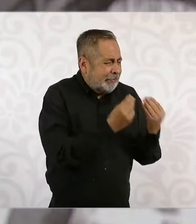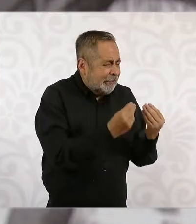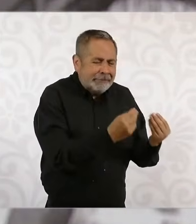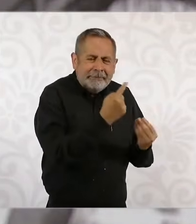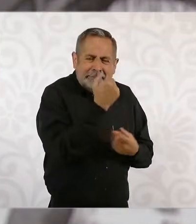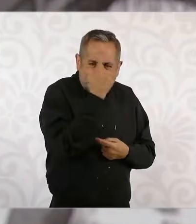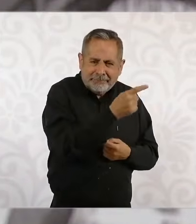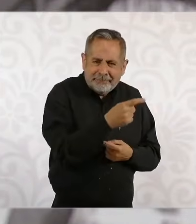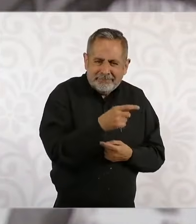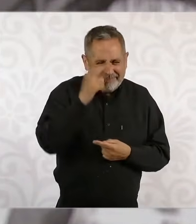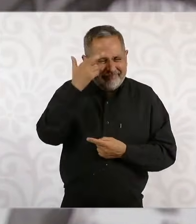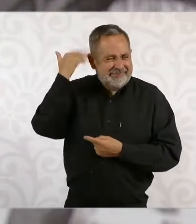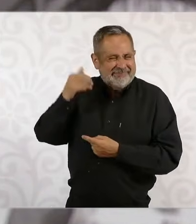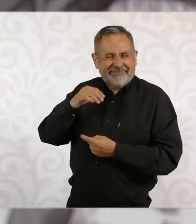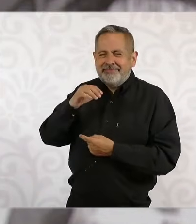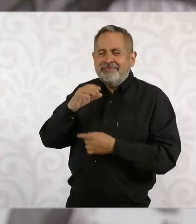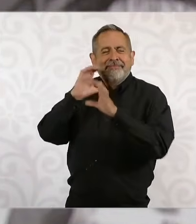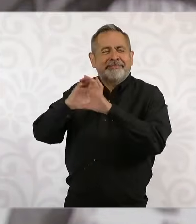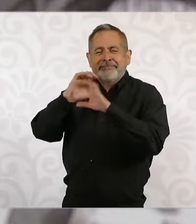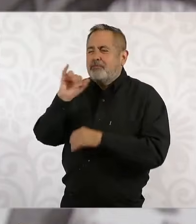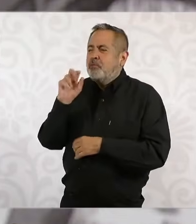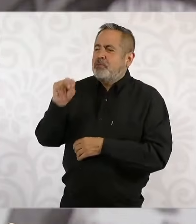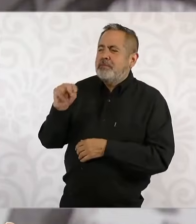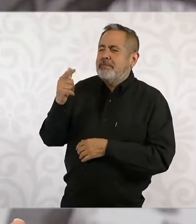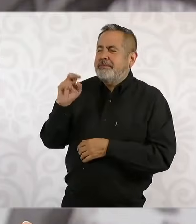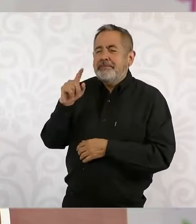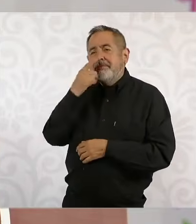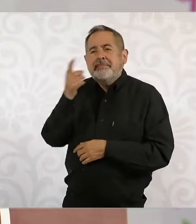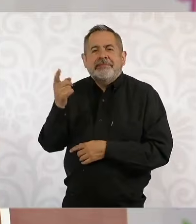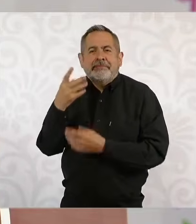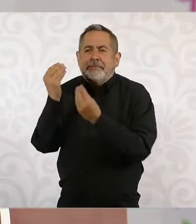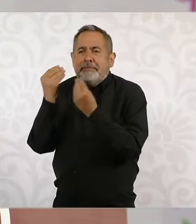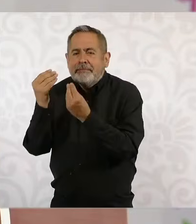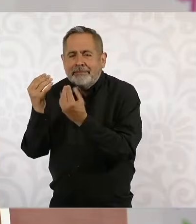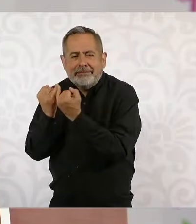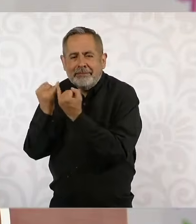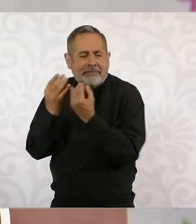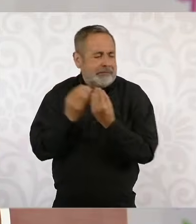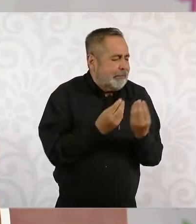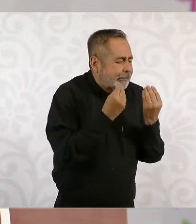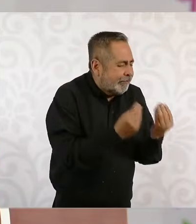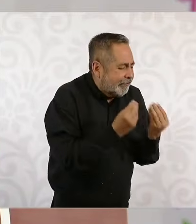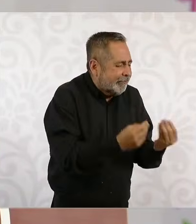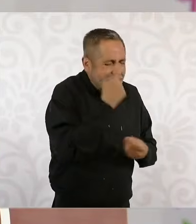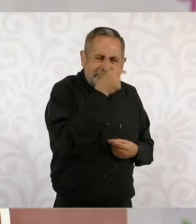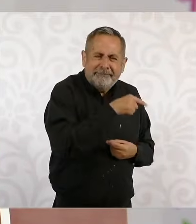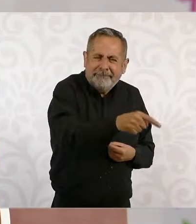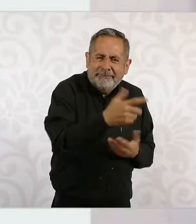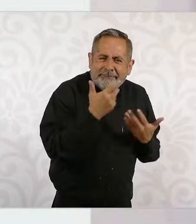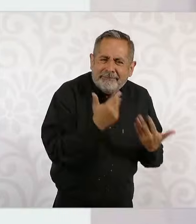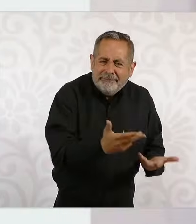el querido Juan Gabriel. Entonces son grupos que no quieren que haya una buena relación. Nosotros